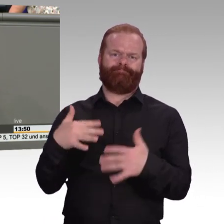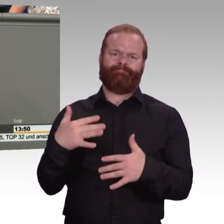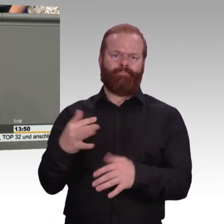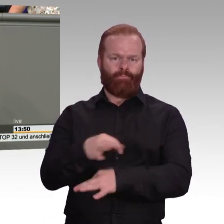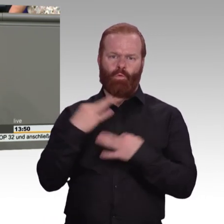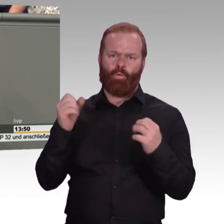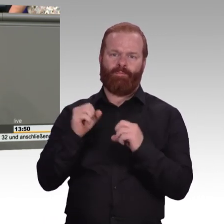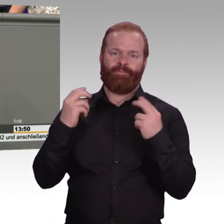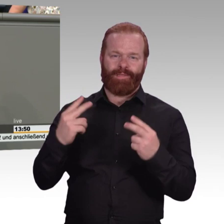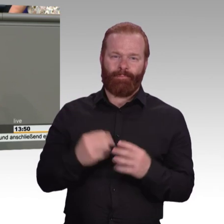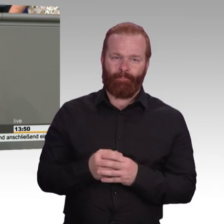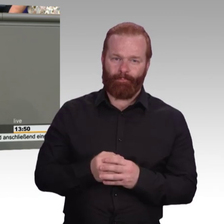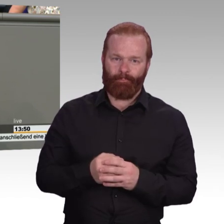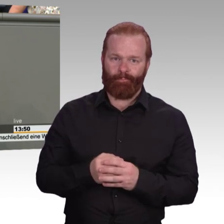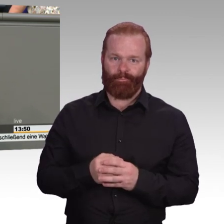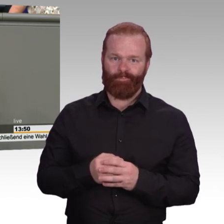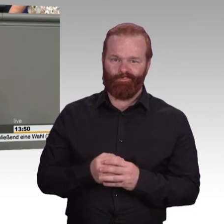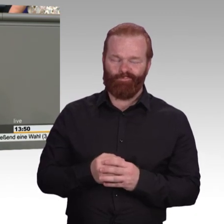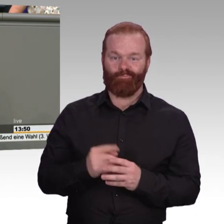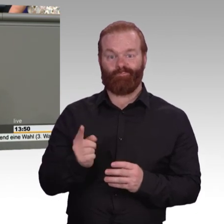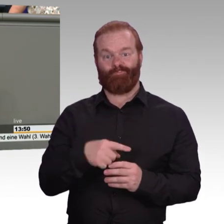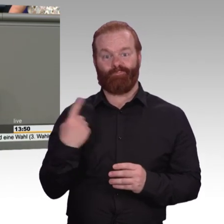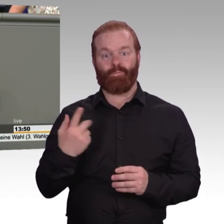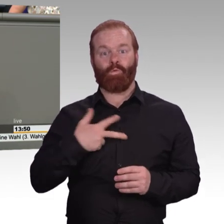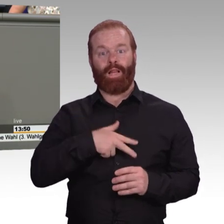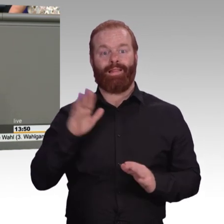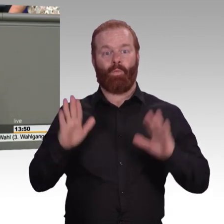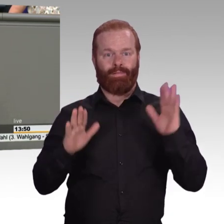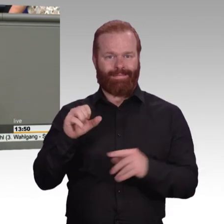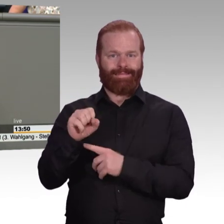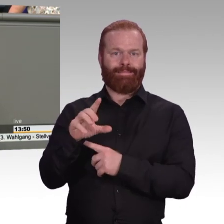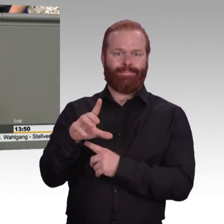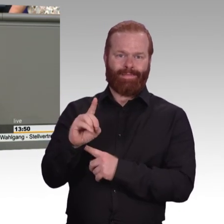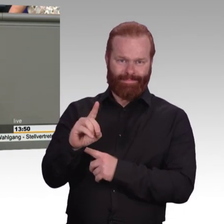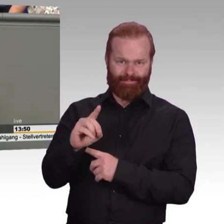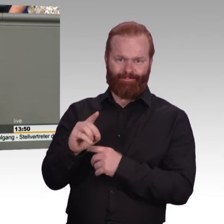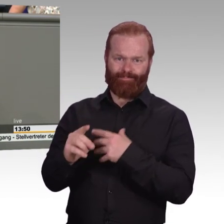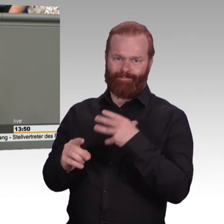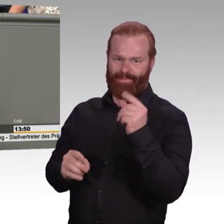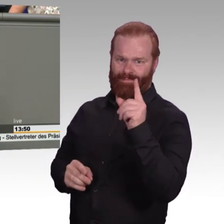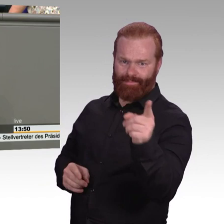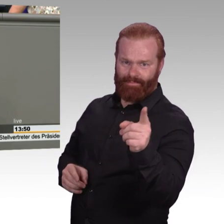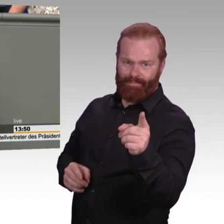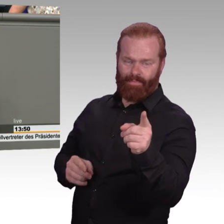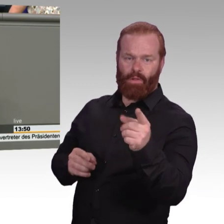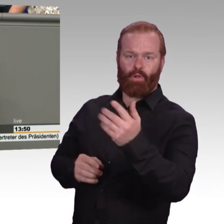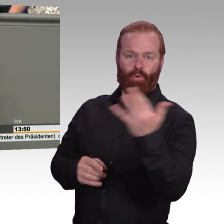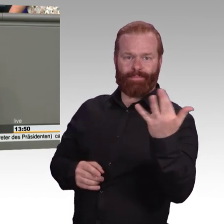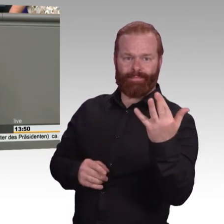eben in Koalitionsvertrag geschrieben haben, dass wir die Kinderrechte ins Grundgesetz aufnehmen. In der Kinderkommission des Bundestages